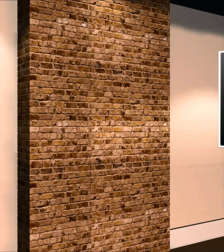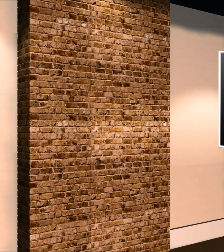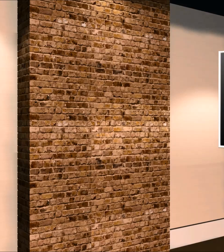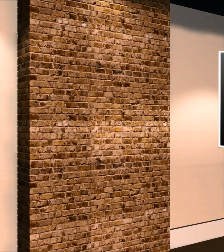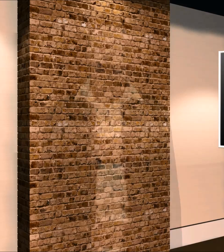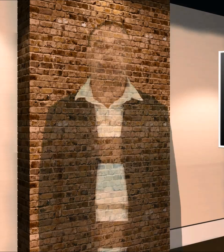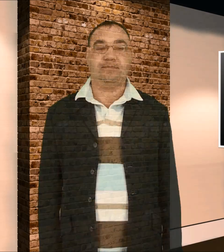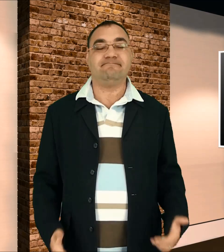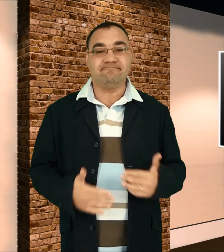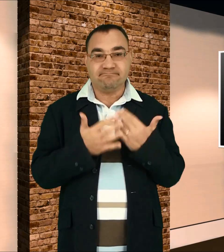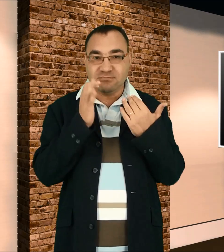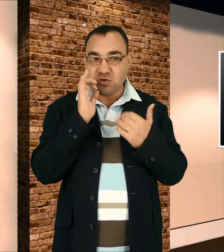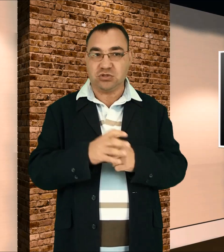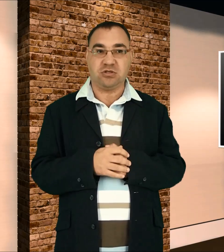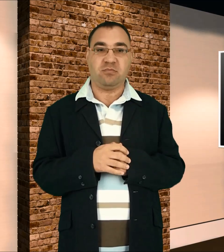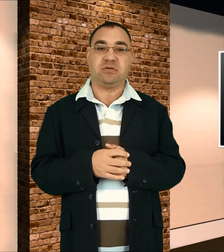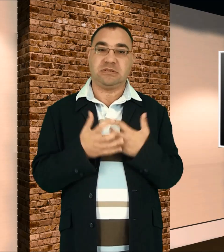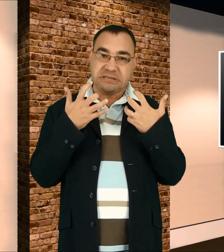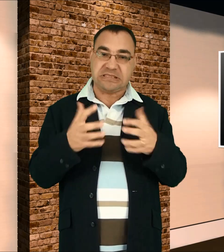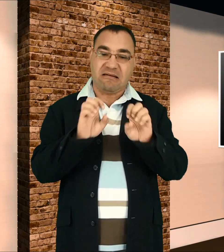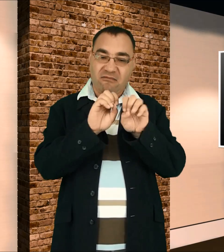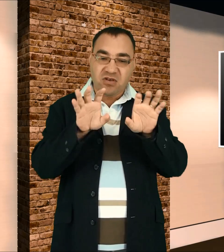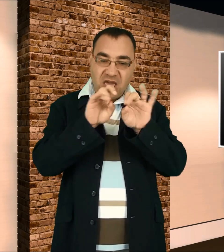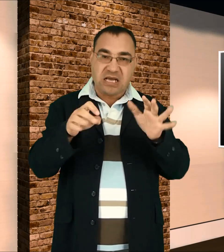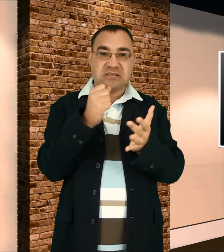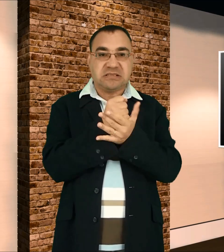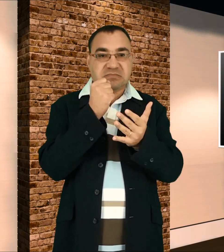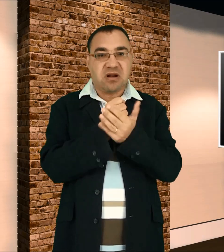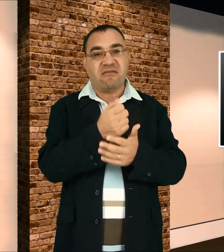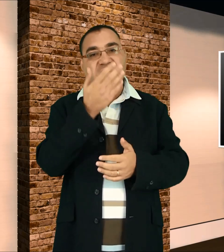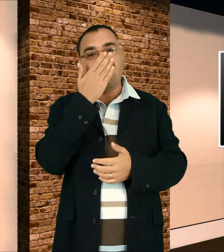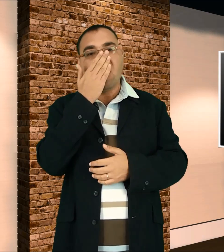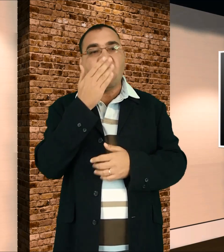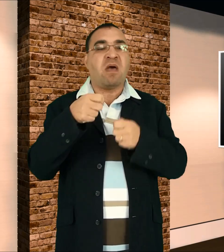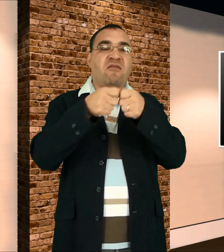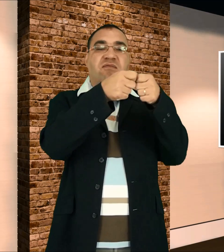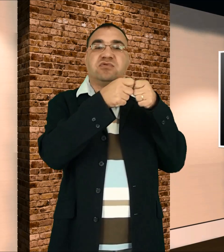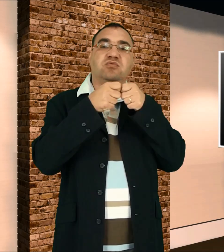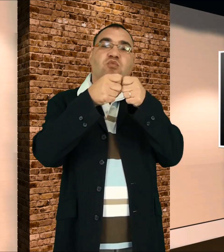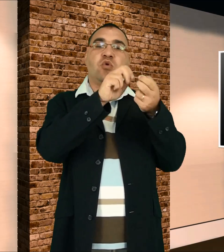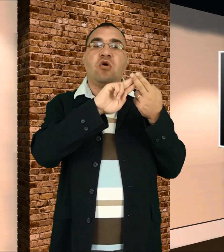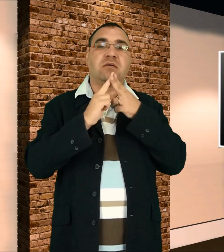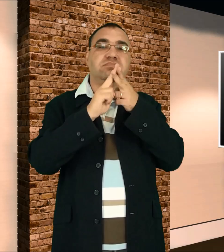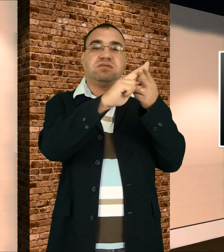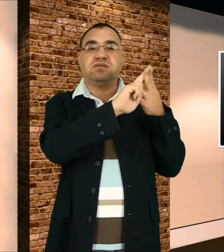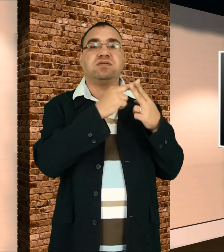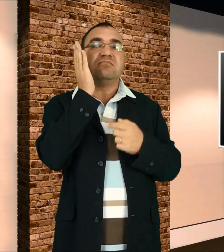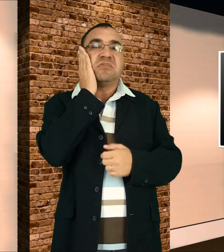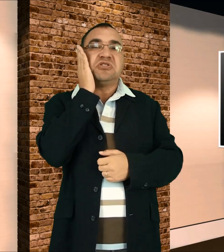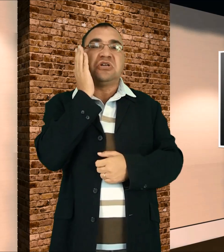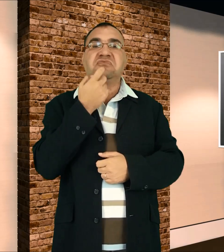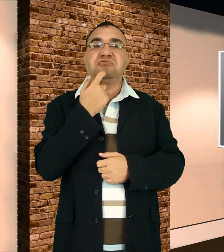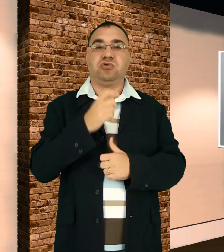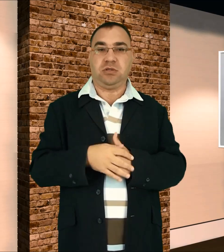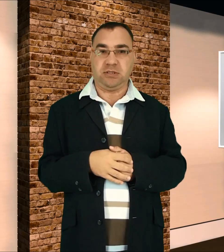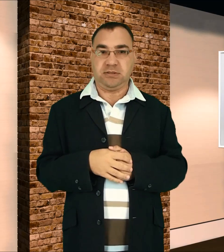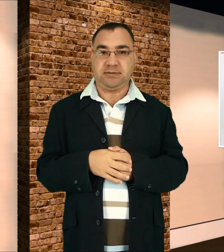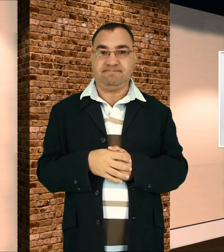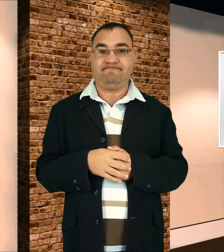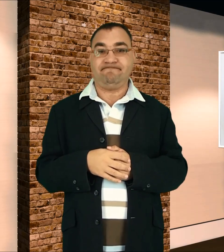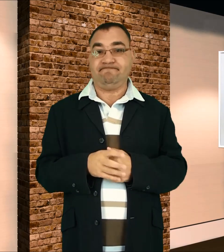Dzień dobry. Chcę wyjaśnić na czym polega wspólnota mieszkaniowa.